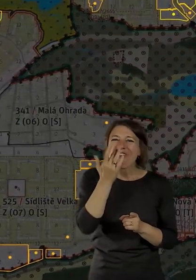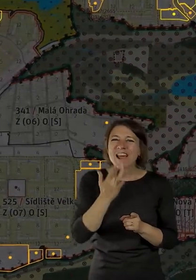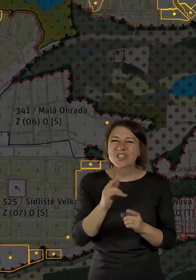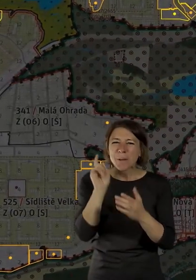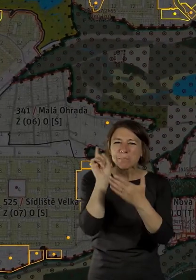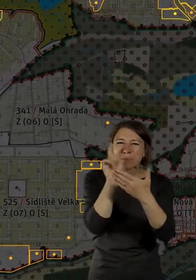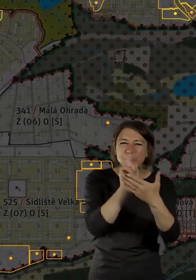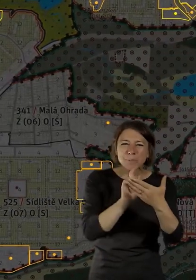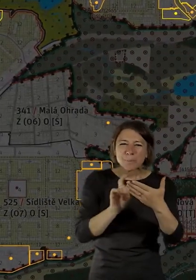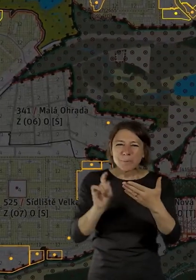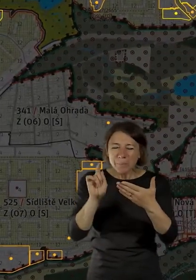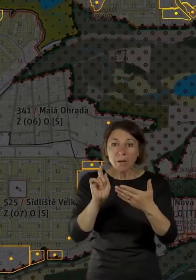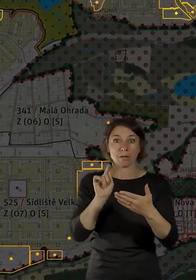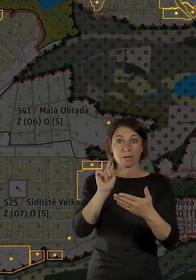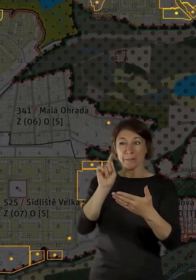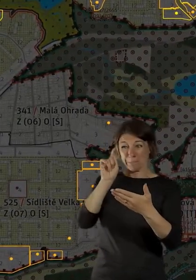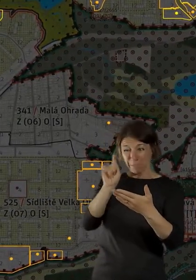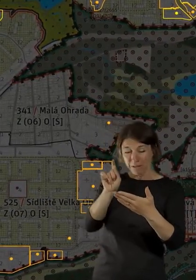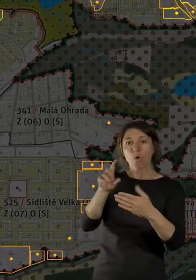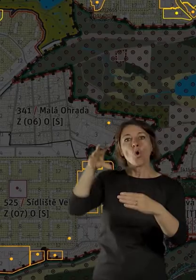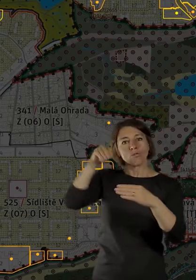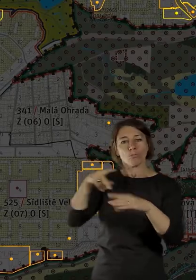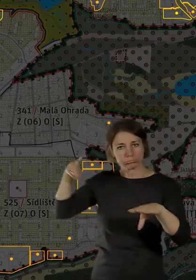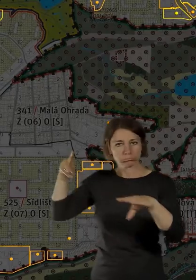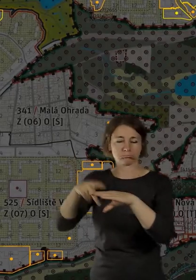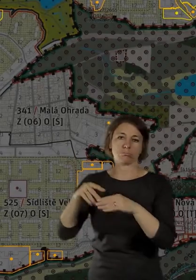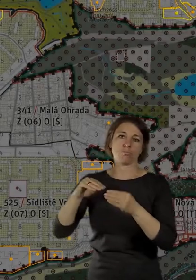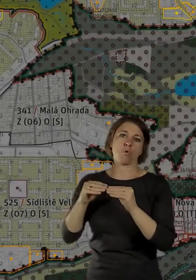které mohou mít přímo vymezenou i vlastní plochu. Dále je plošně vymezena